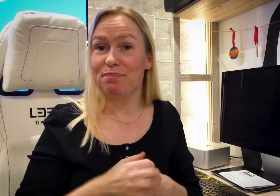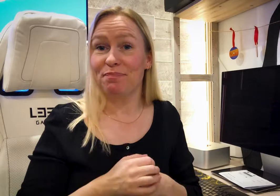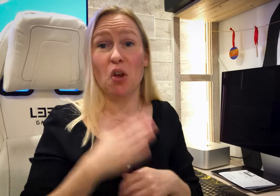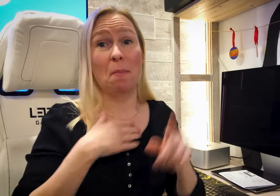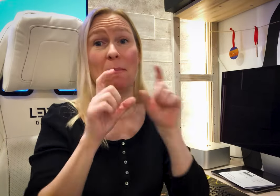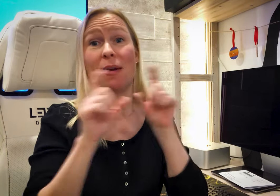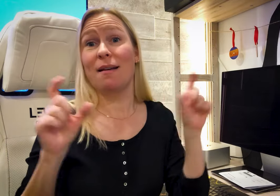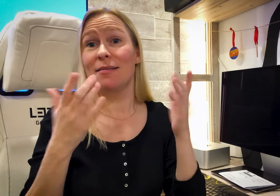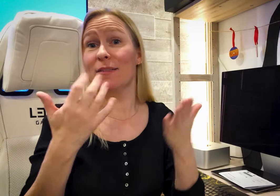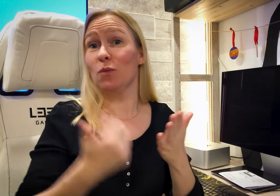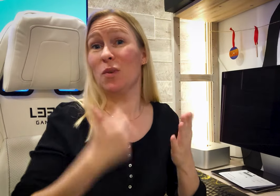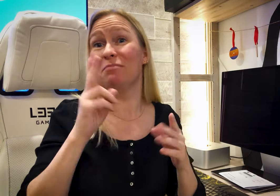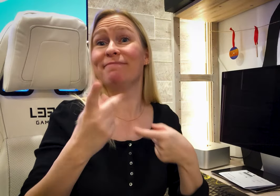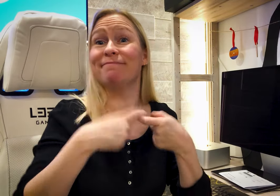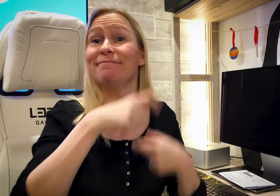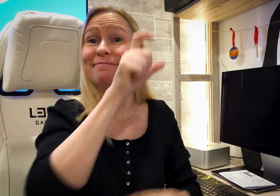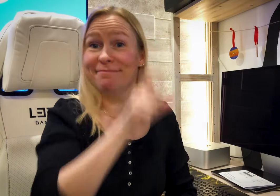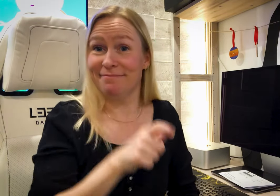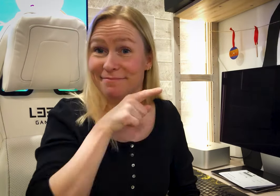Omassa esityksessäni kerron hänestä.